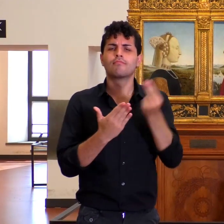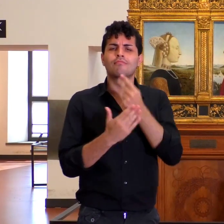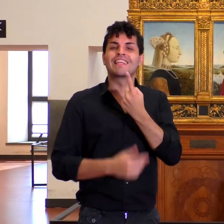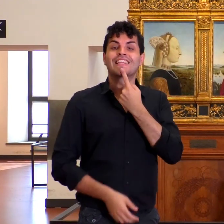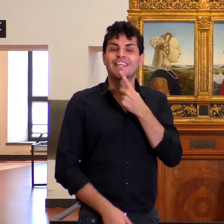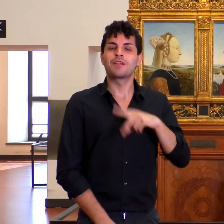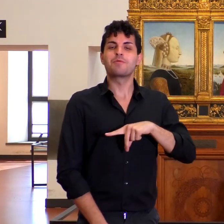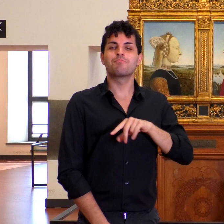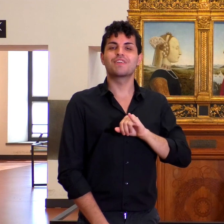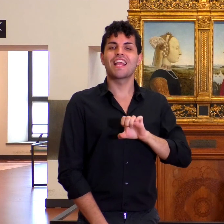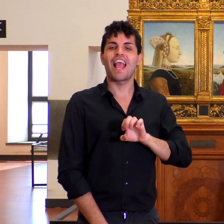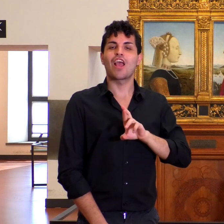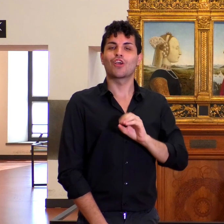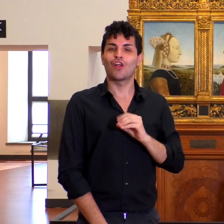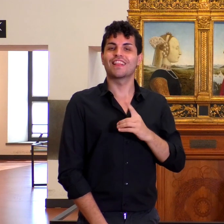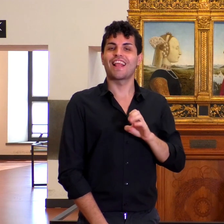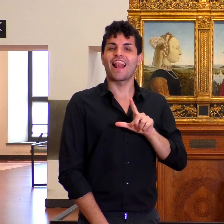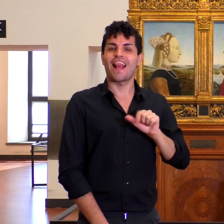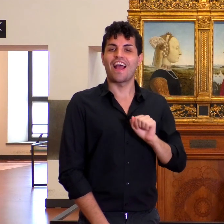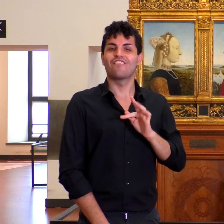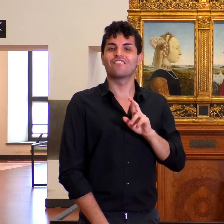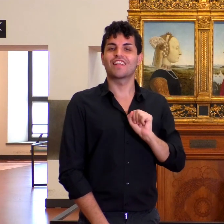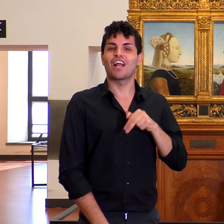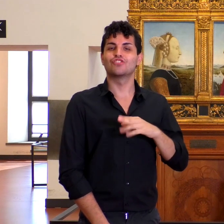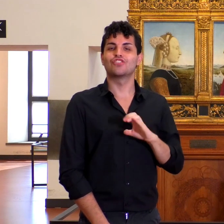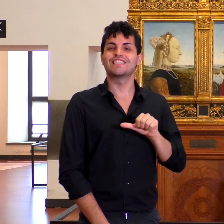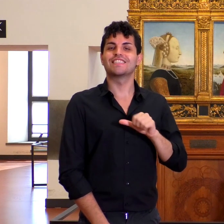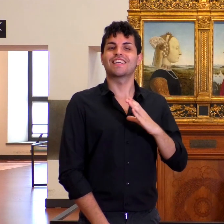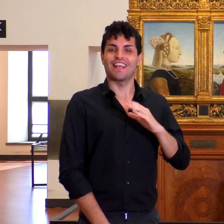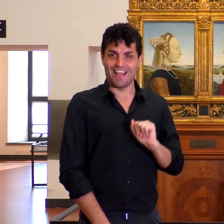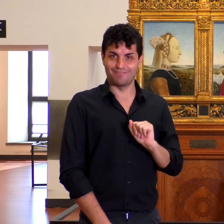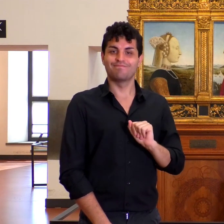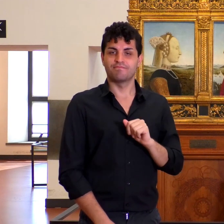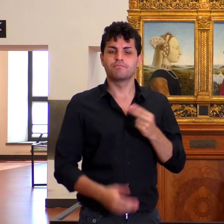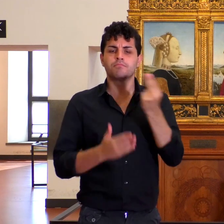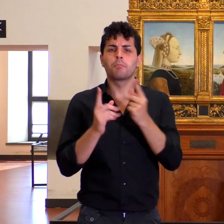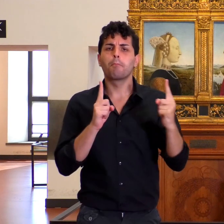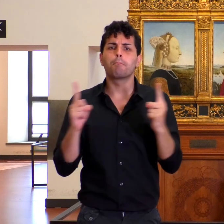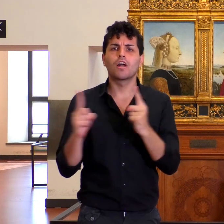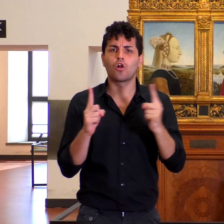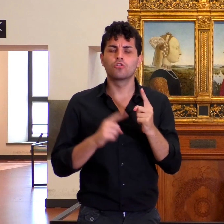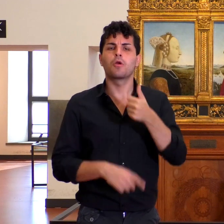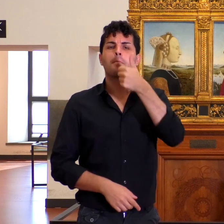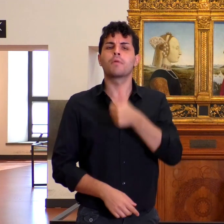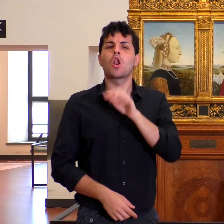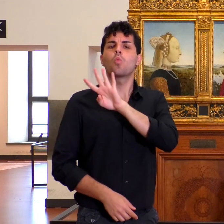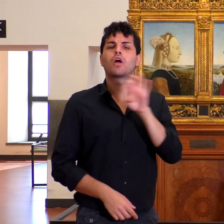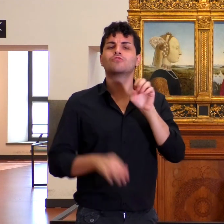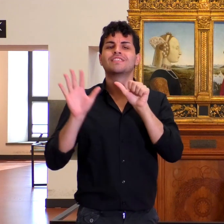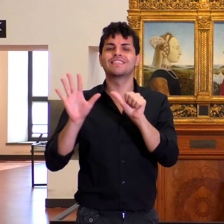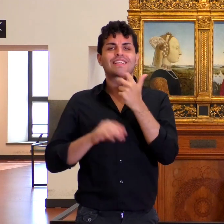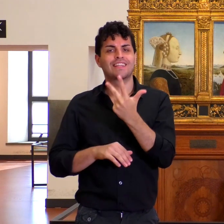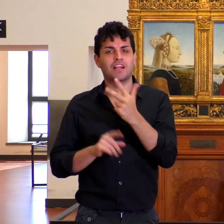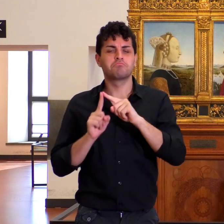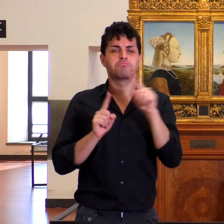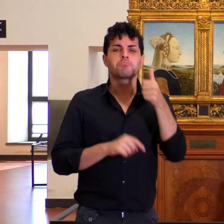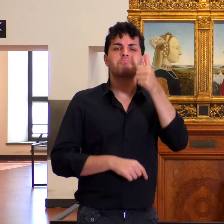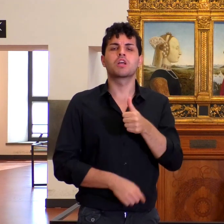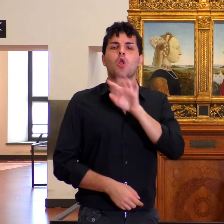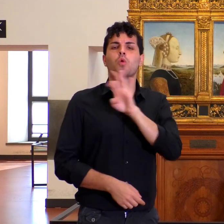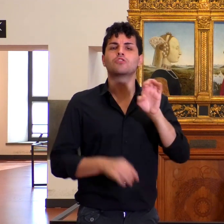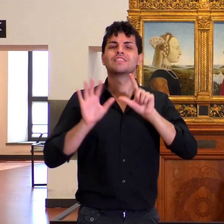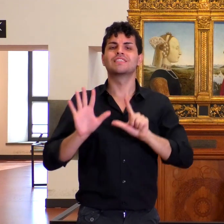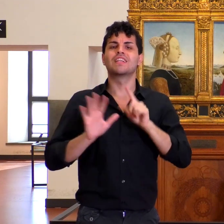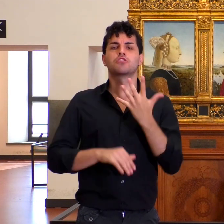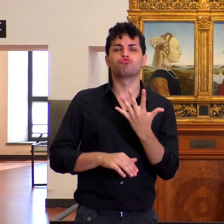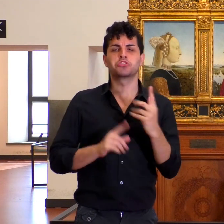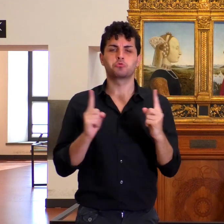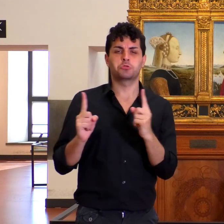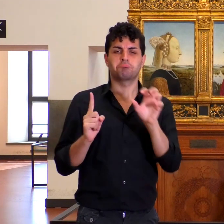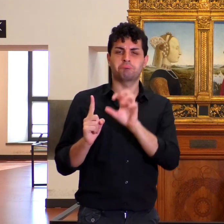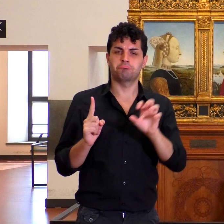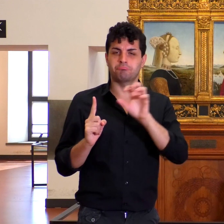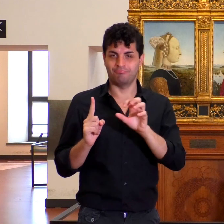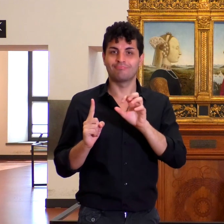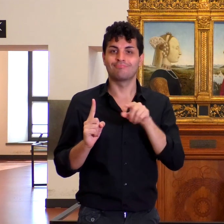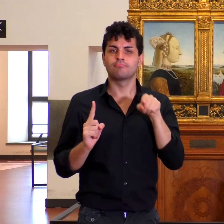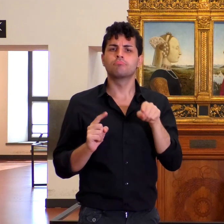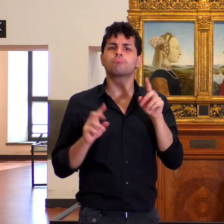E' stato dipinto da Piero della Francesca tra il 1463 e il 1475 circa.